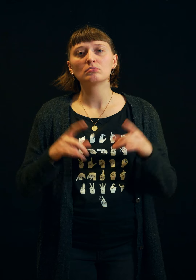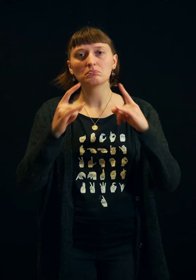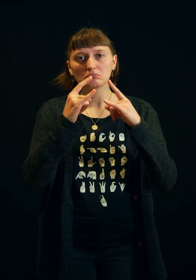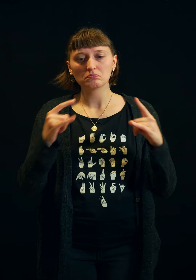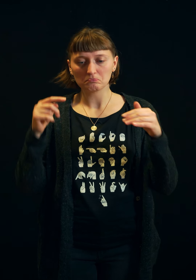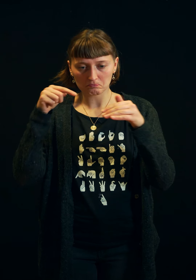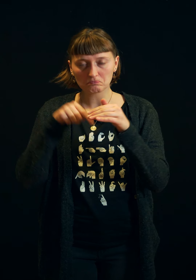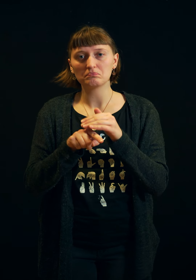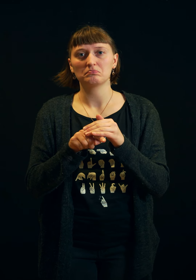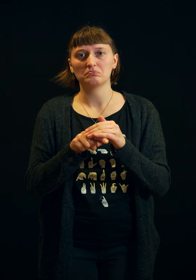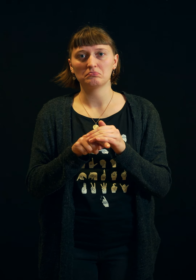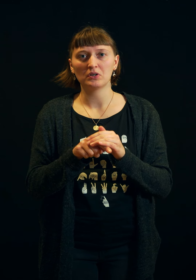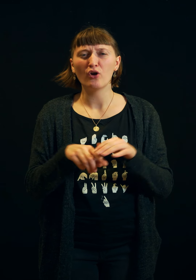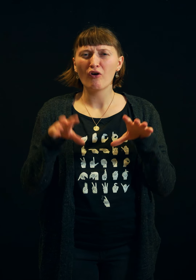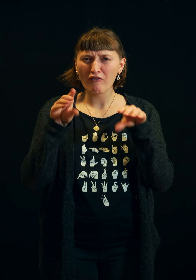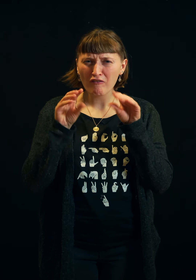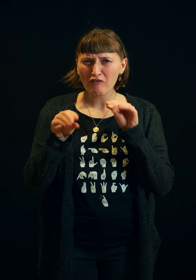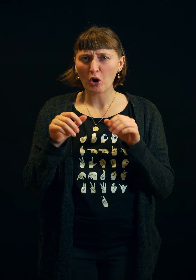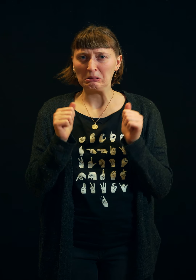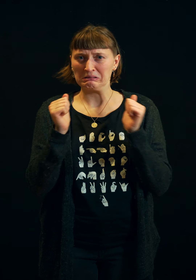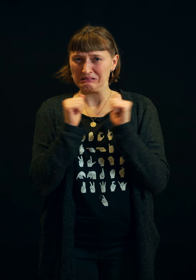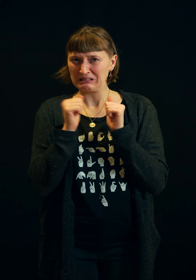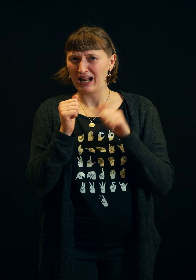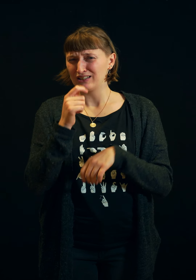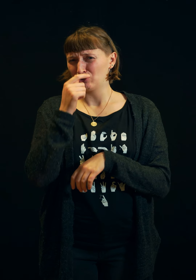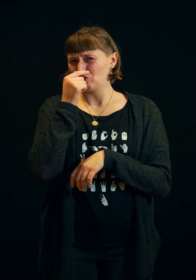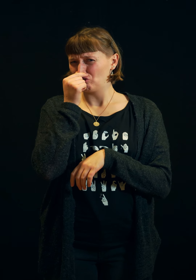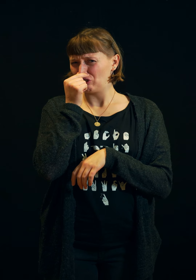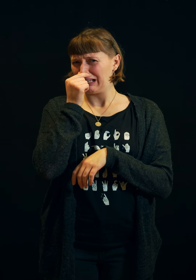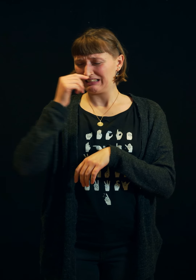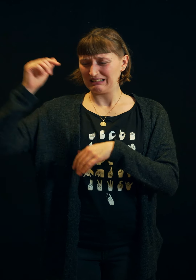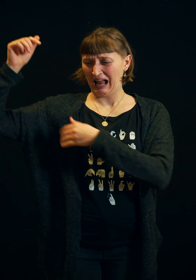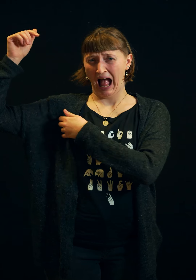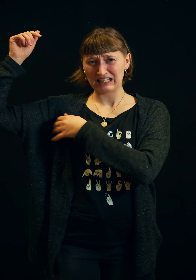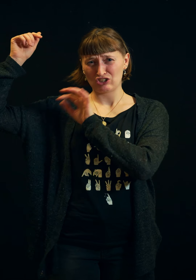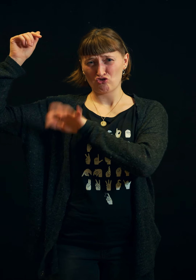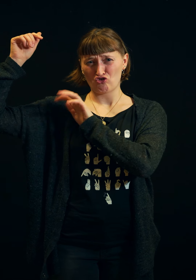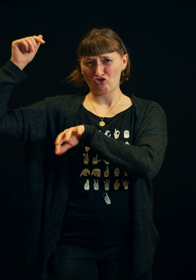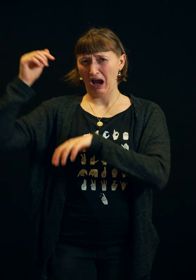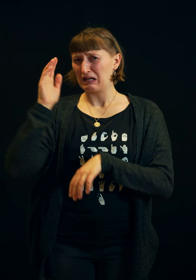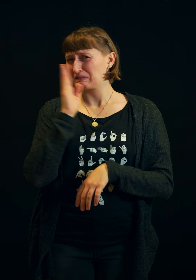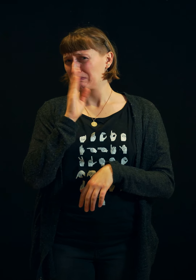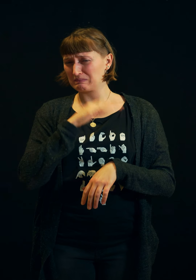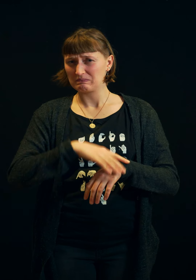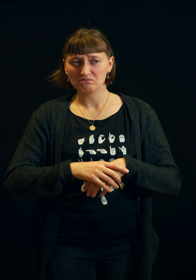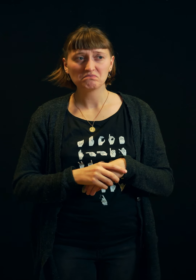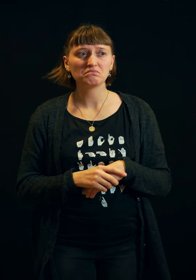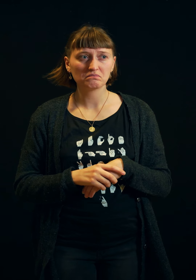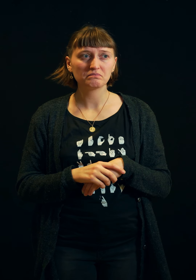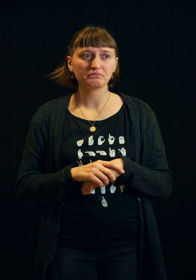Feucht und kalt und [stinkend], wie die Achsel[n],